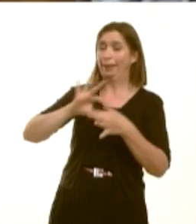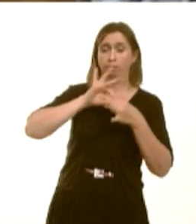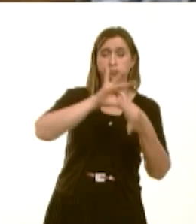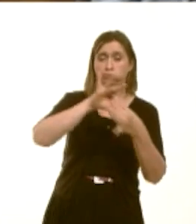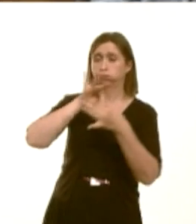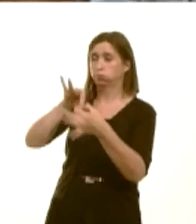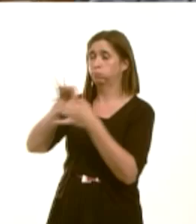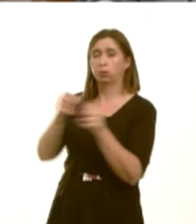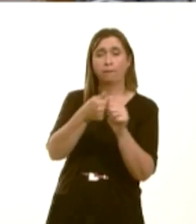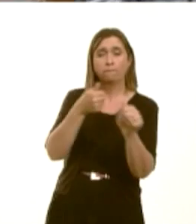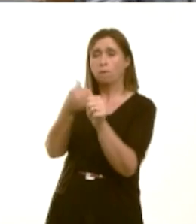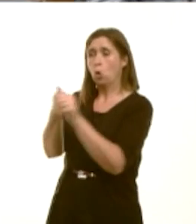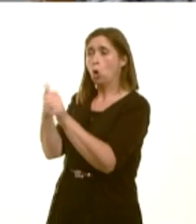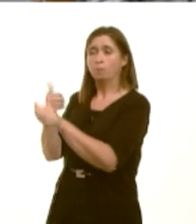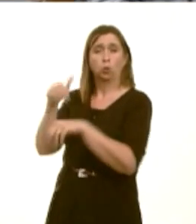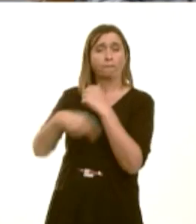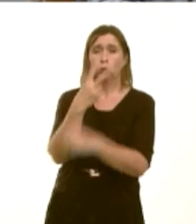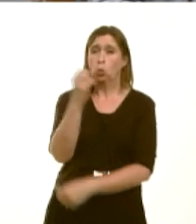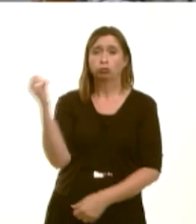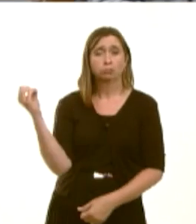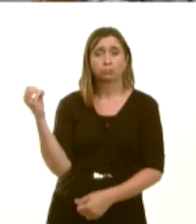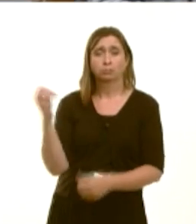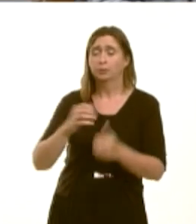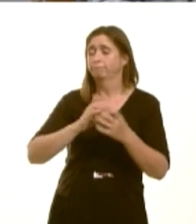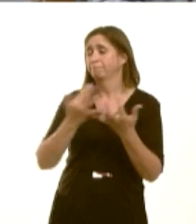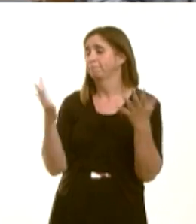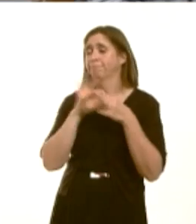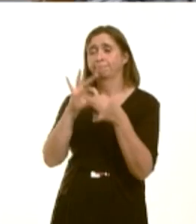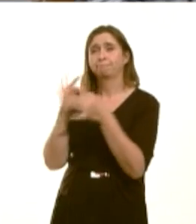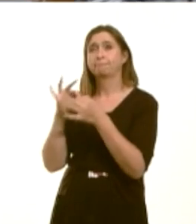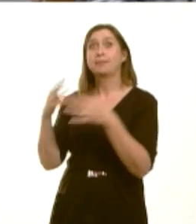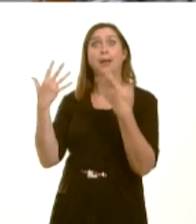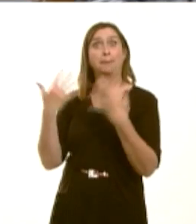o fuddsoddiad i mewn i Gymru. Rwyín gwybod fod SEACAMS a Swyddfa Cyllid Ewropeaidd Cymru